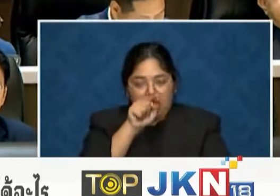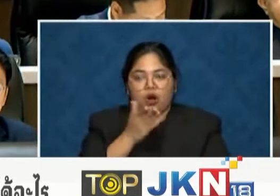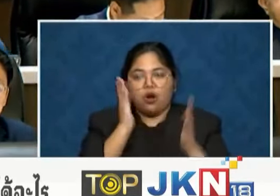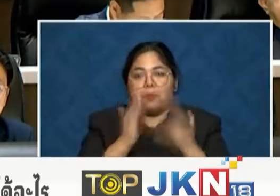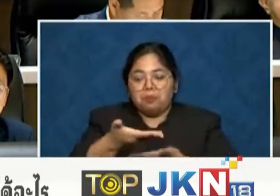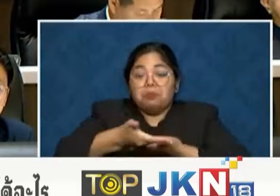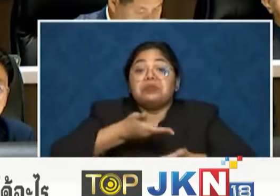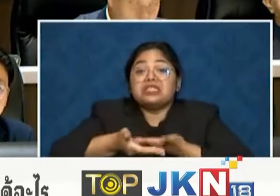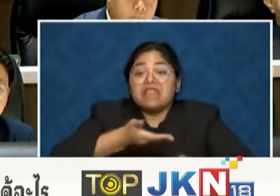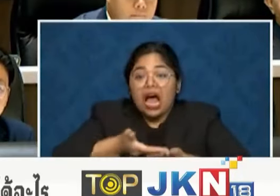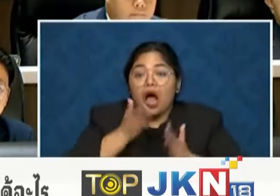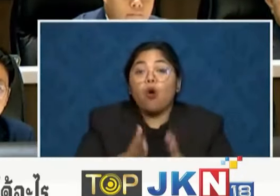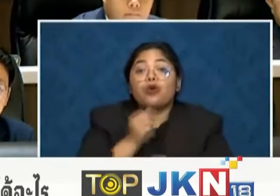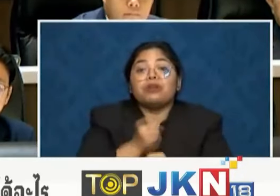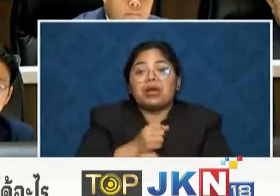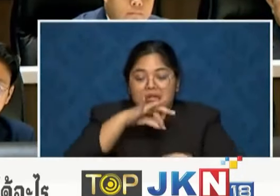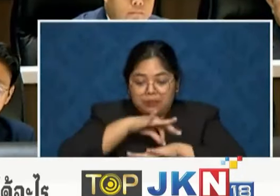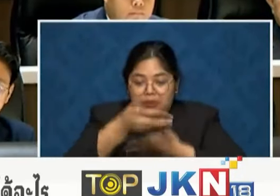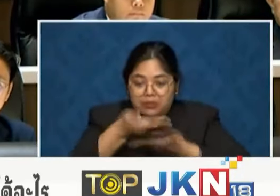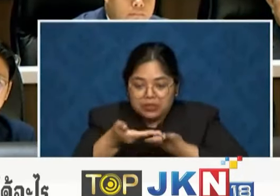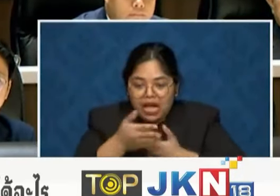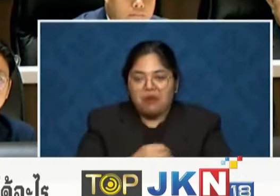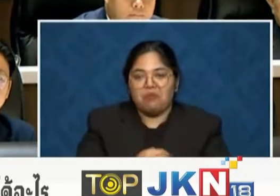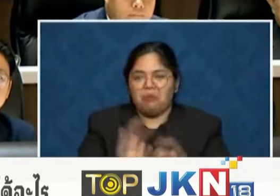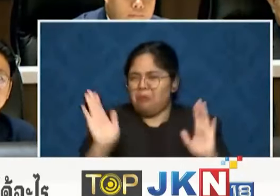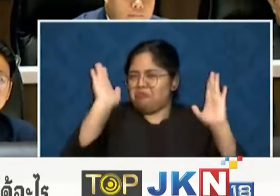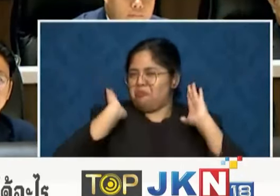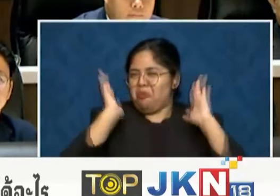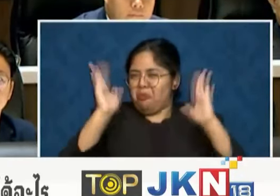คุณจะบอกว่าคุณจะไม่ได้ใช้ได้ไงคุณจุริน บอกว่านี่มันเป็นการแลบลิ้นปิ้นตาหลอก